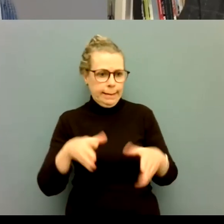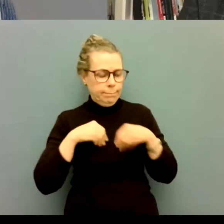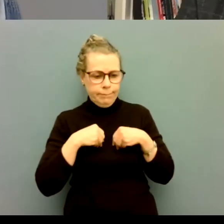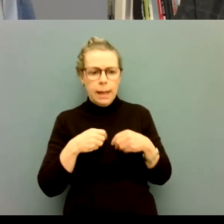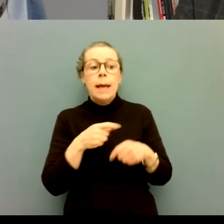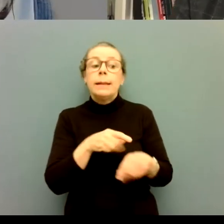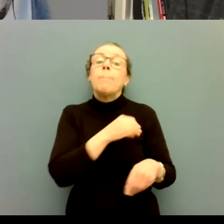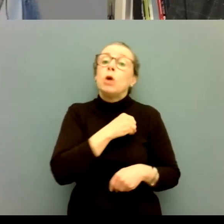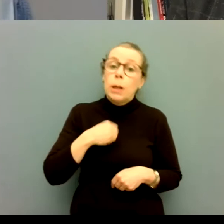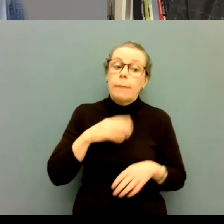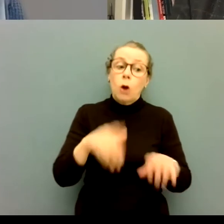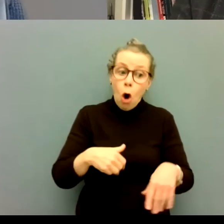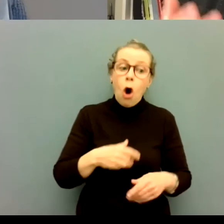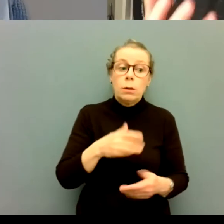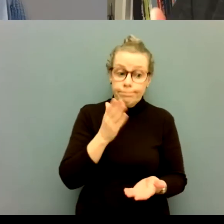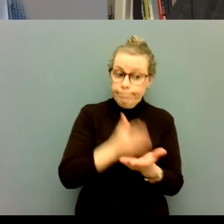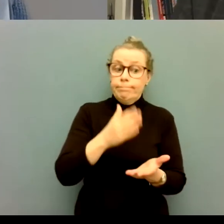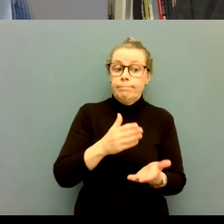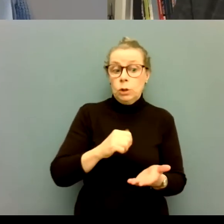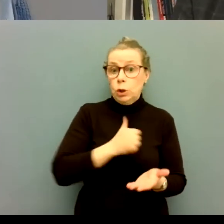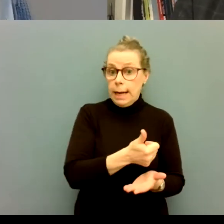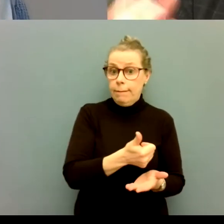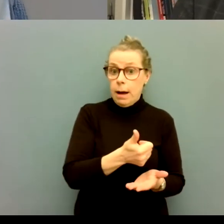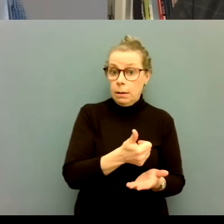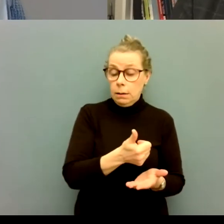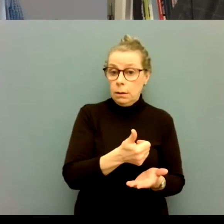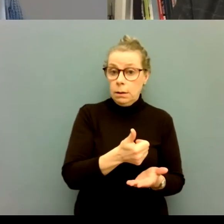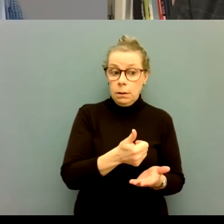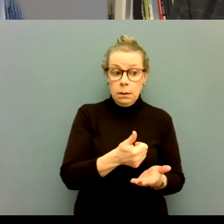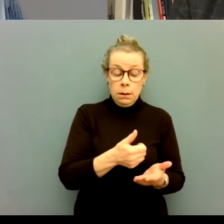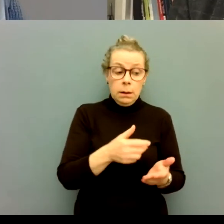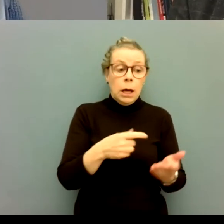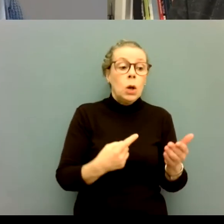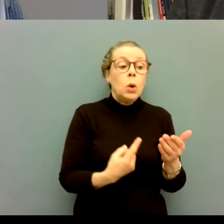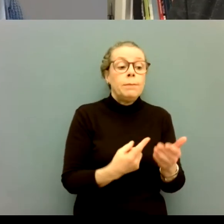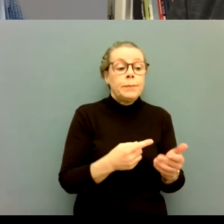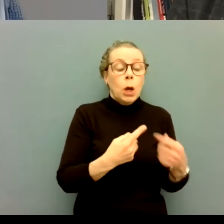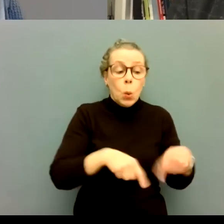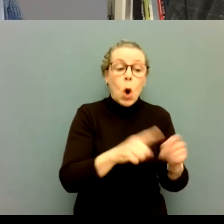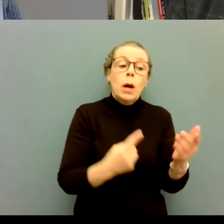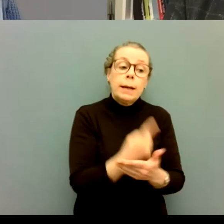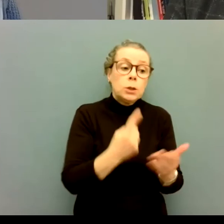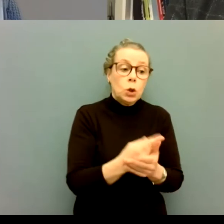Det är ett beslut som myndigheten själva fattade 2014, de plockade bort-